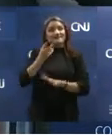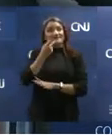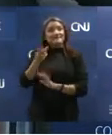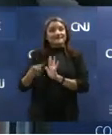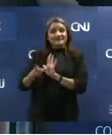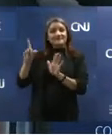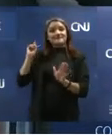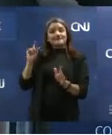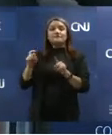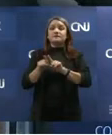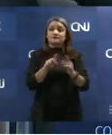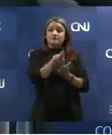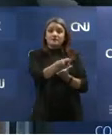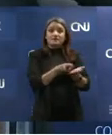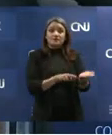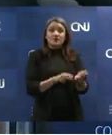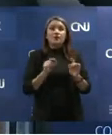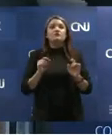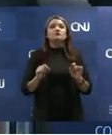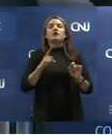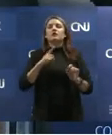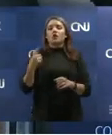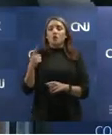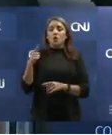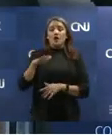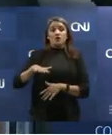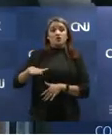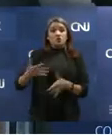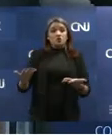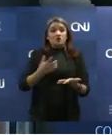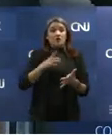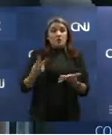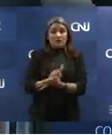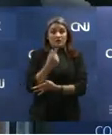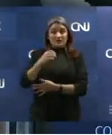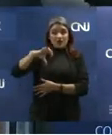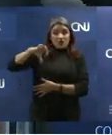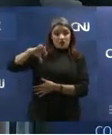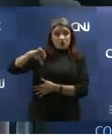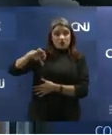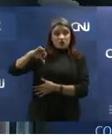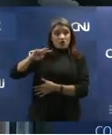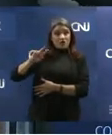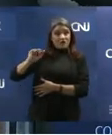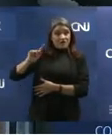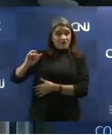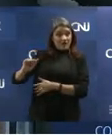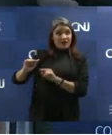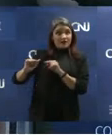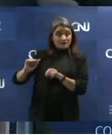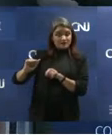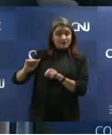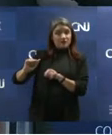nós temos ali em Goiás hoje uma situação. Nove vagas foram são concretamente destinadas ao quinto nacional,